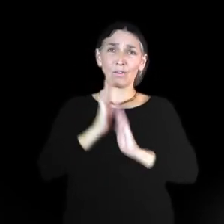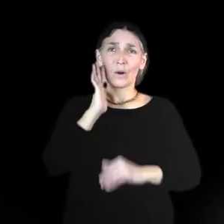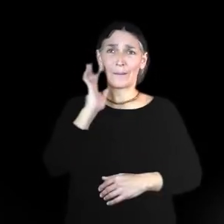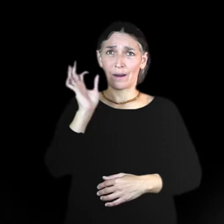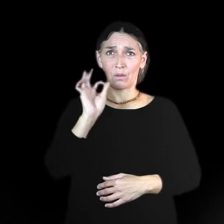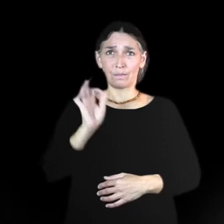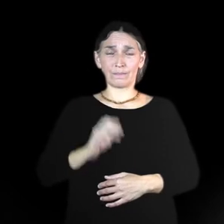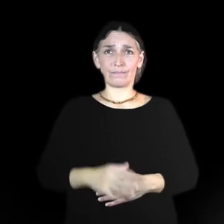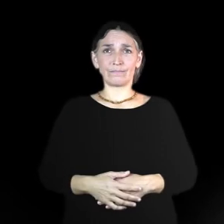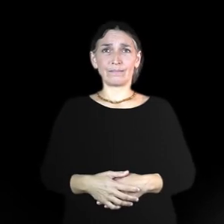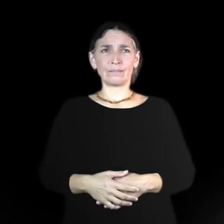Discúlpenme por favor...